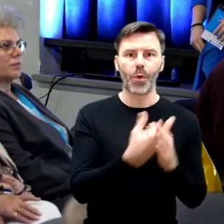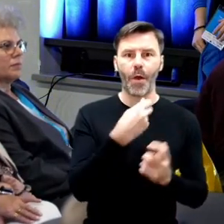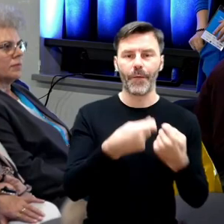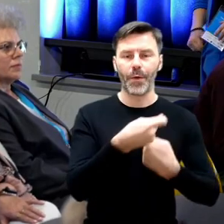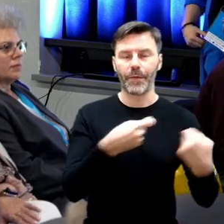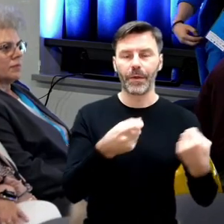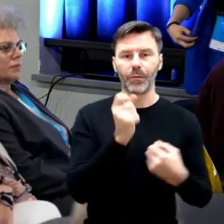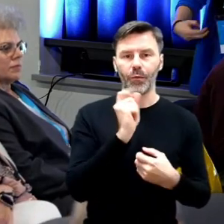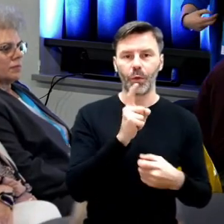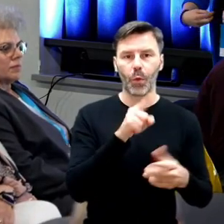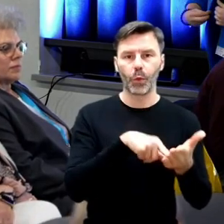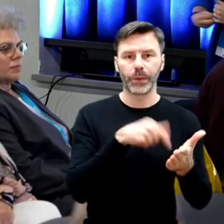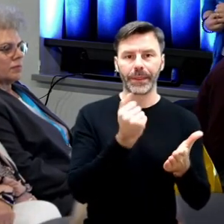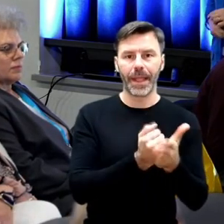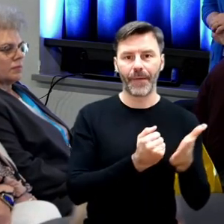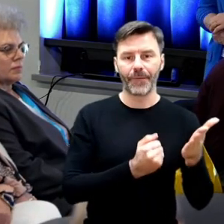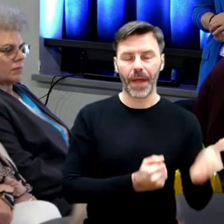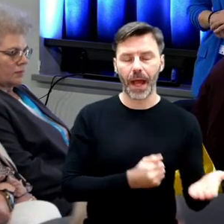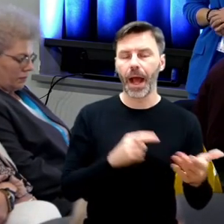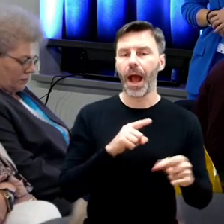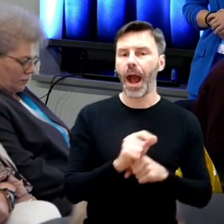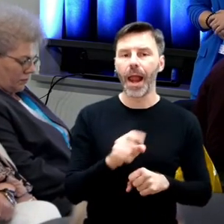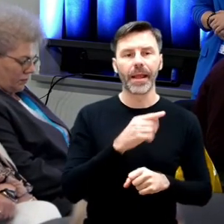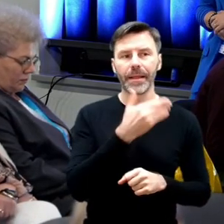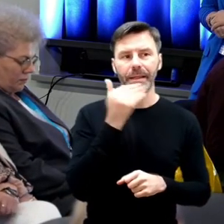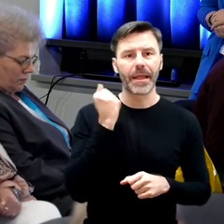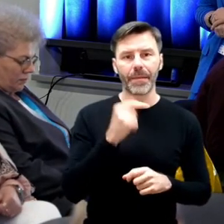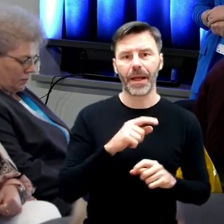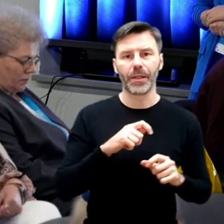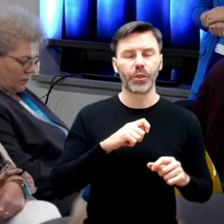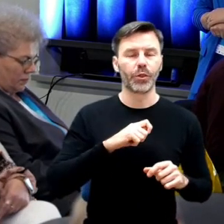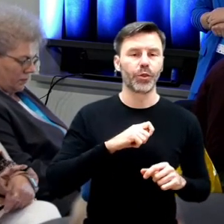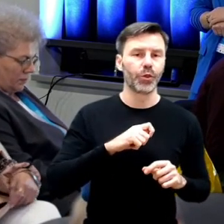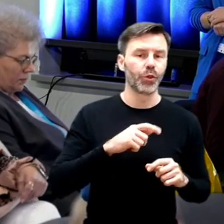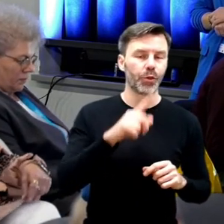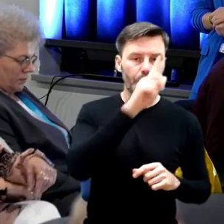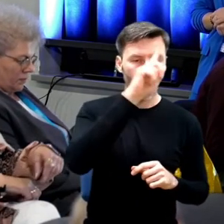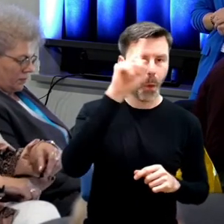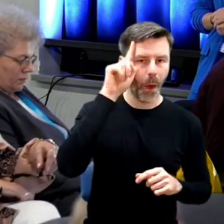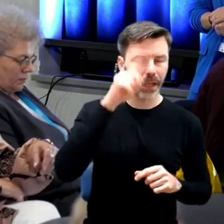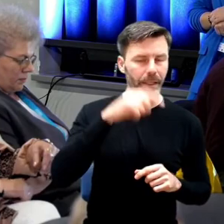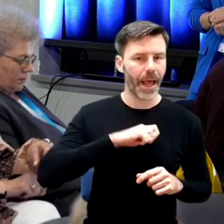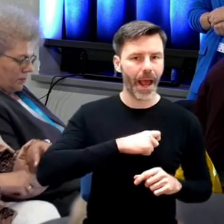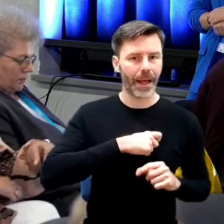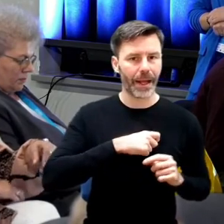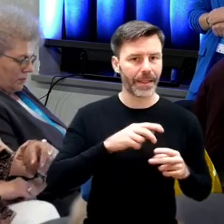a ciągle nie ma ani jednej społecznej agencji najmu i my jako fundacja też bardzo promujemy to rozwiązanie,